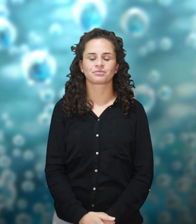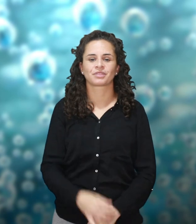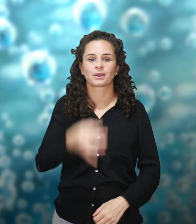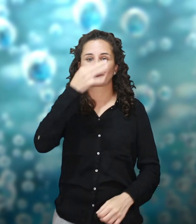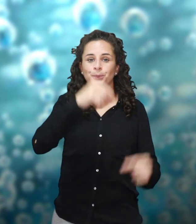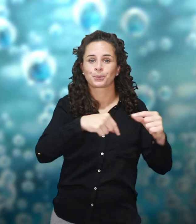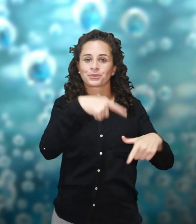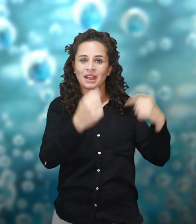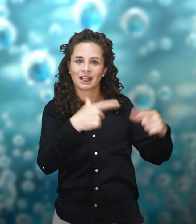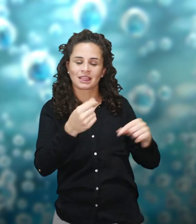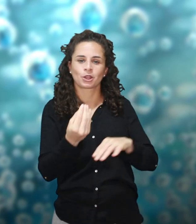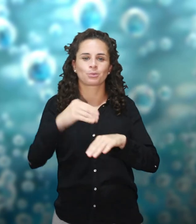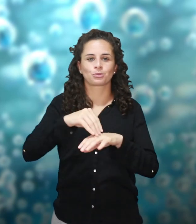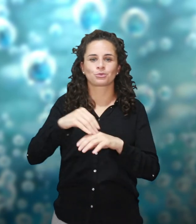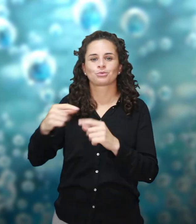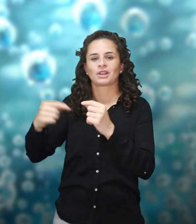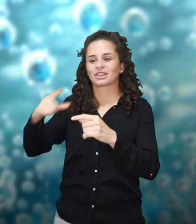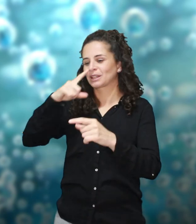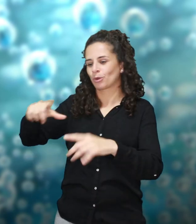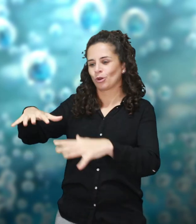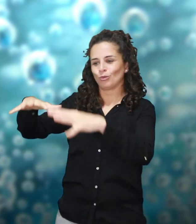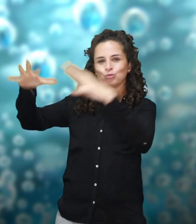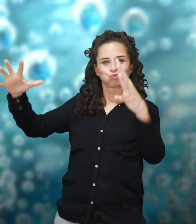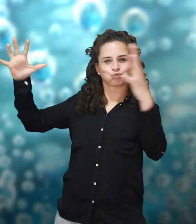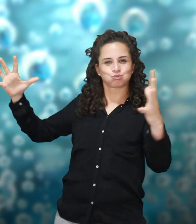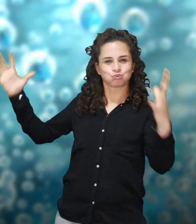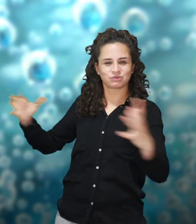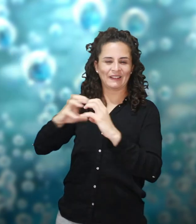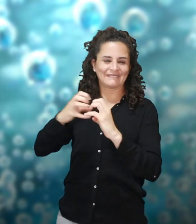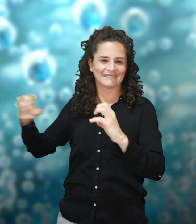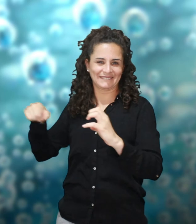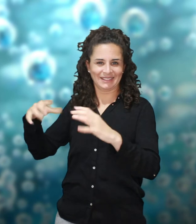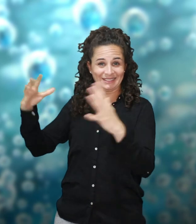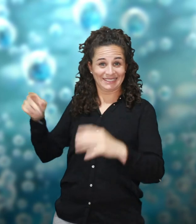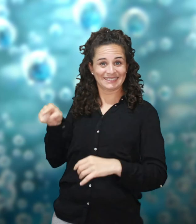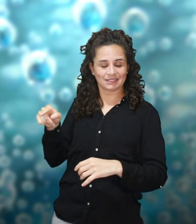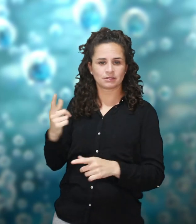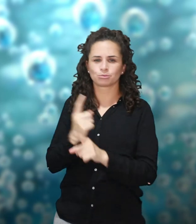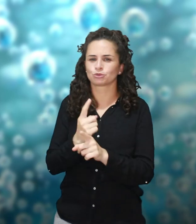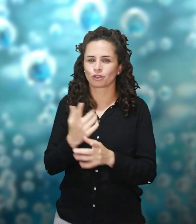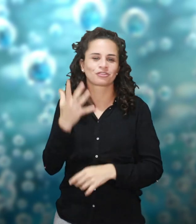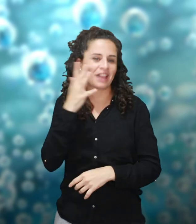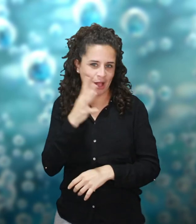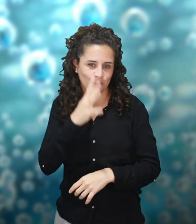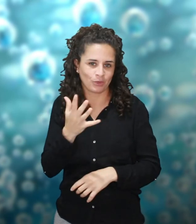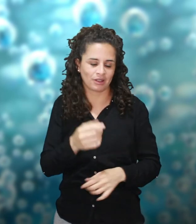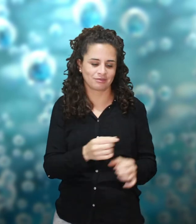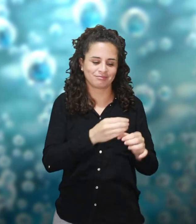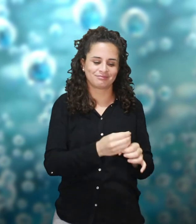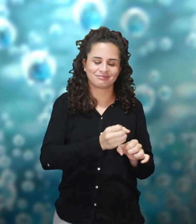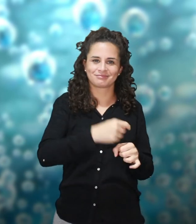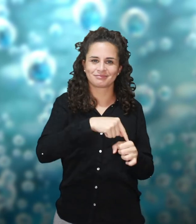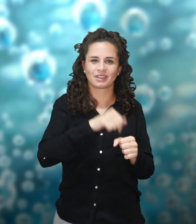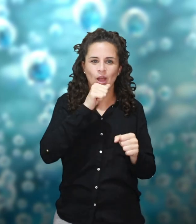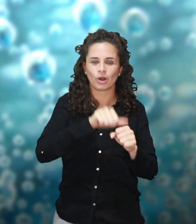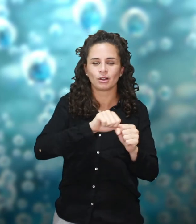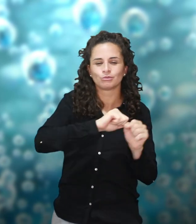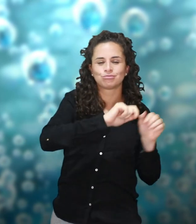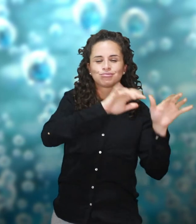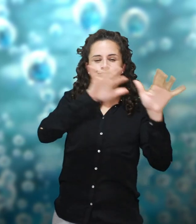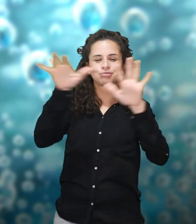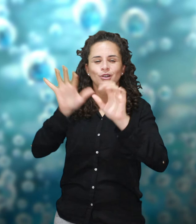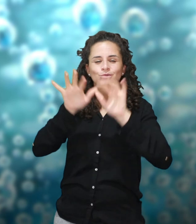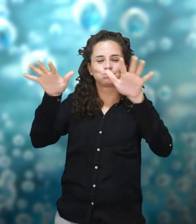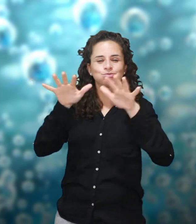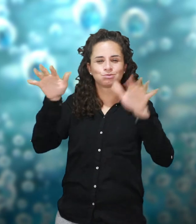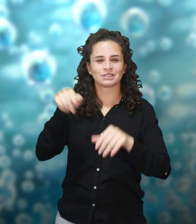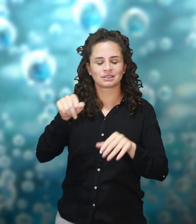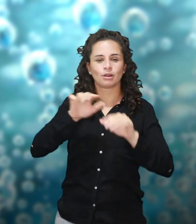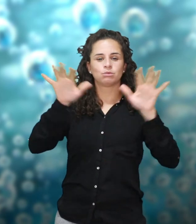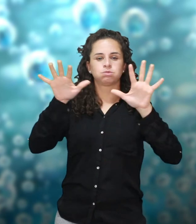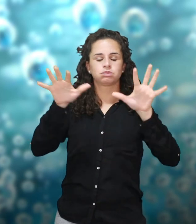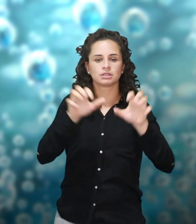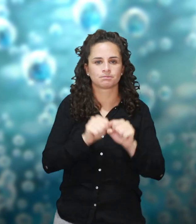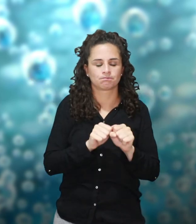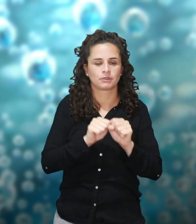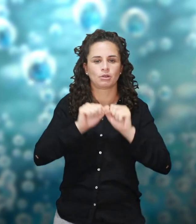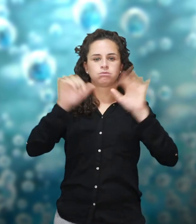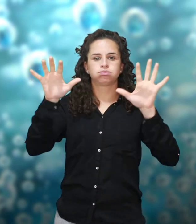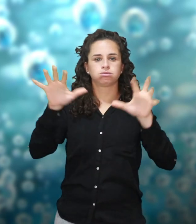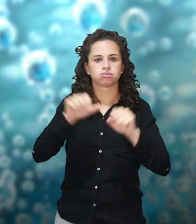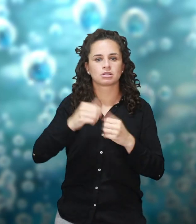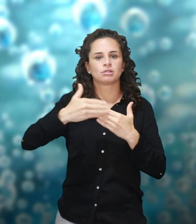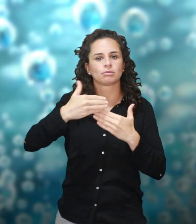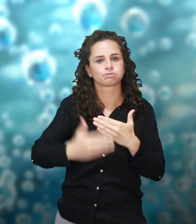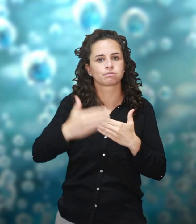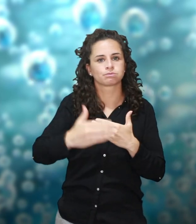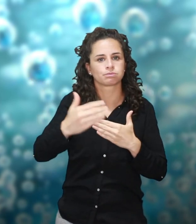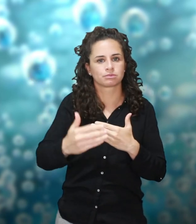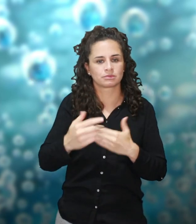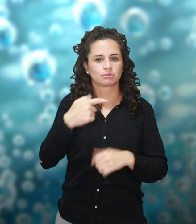Per arbusti e piante si possono utilizzare gli impianti a goccia: si immettono piccole quantità d’acqua, ma con ritmo costante, questo